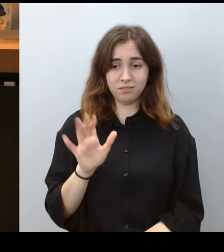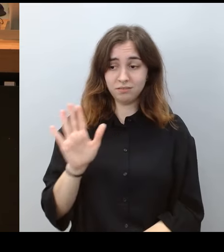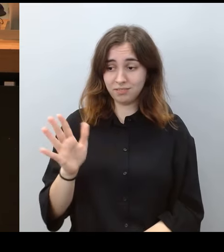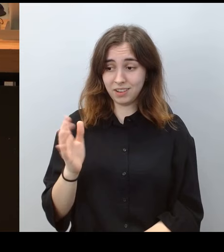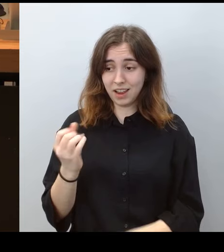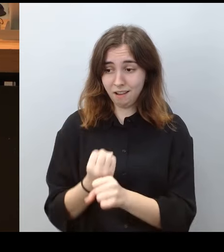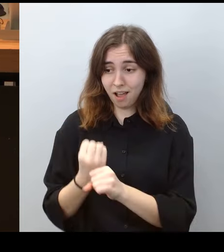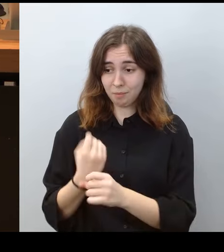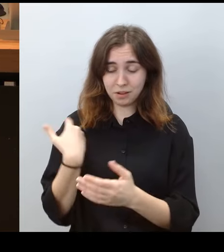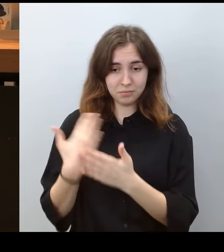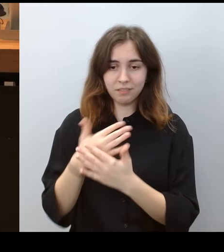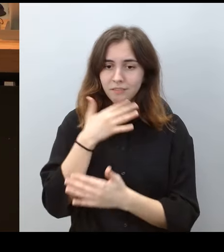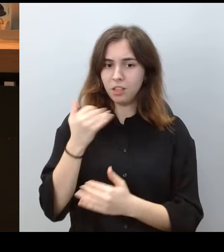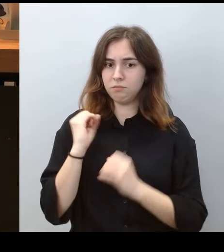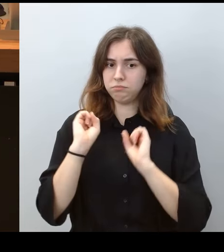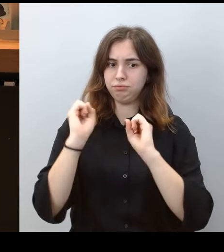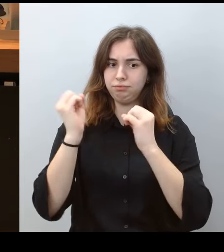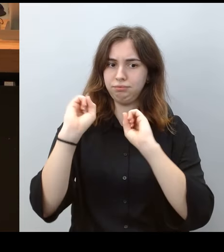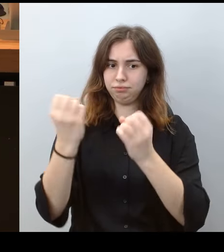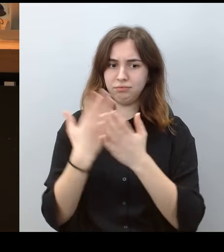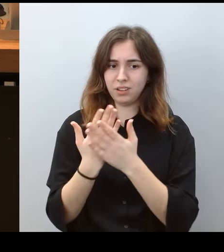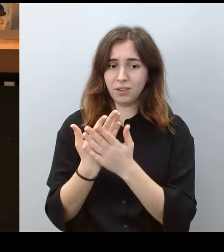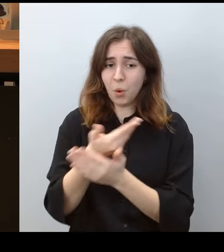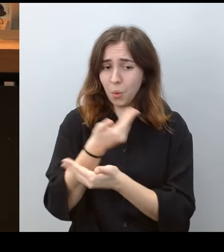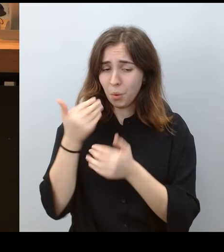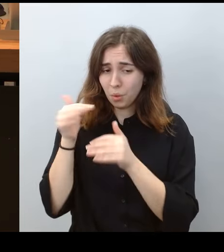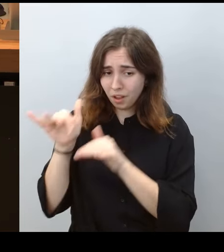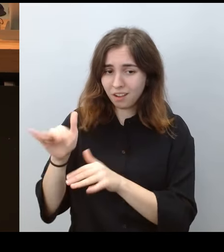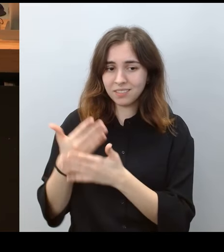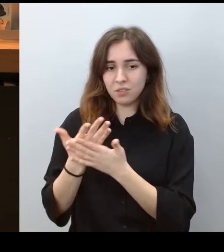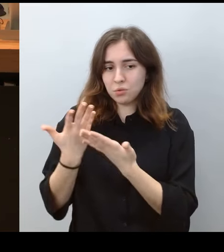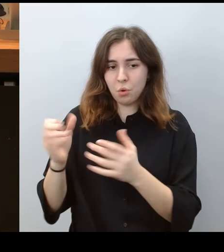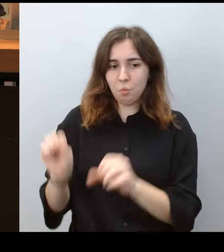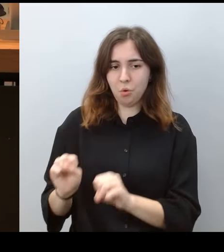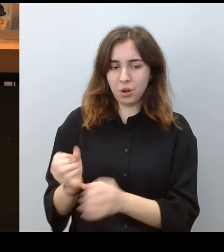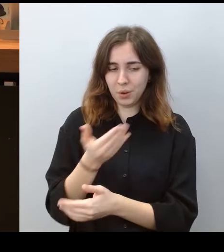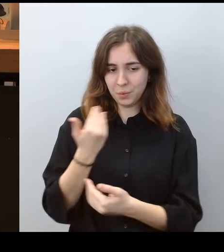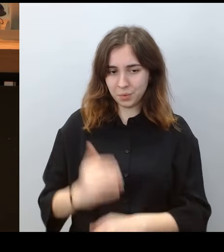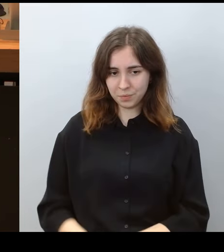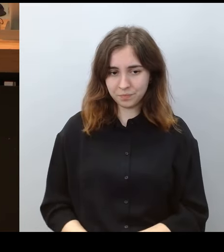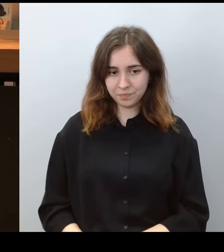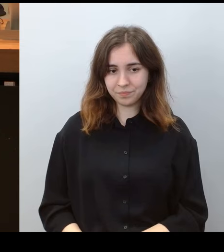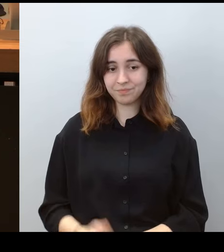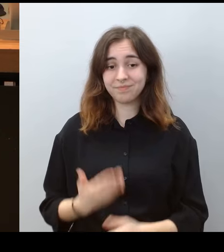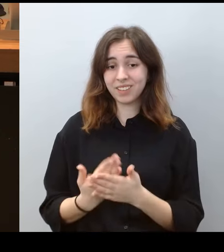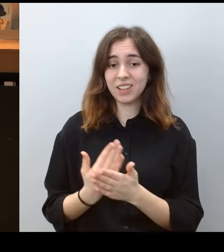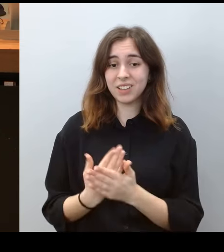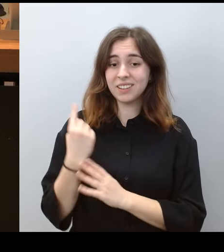Die zu verlinken. Geführte Senatsverwaltung, auch unterstützt durch die Grünen, hat es in der